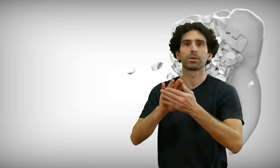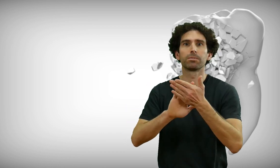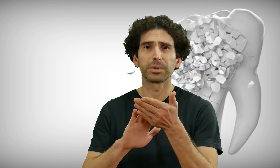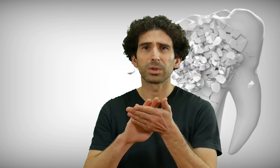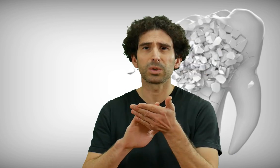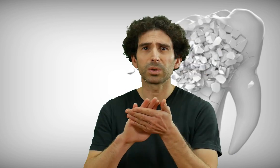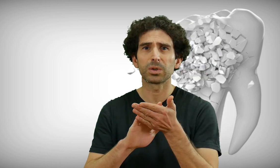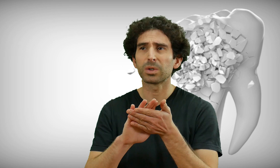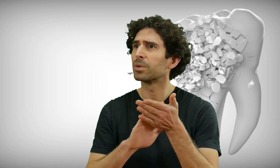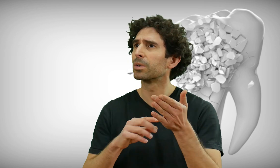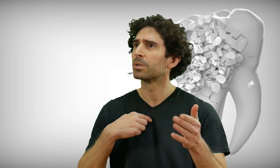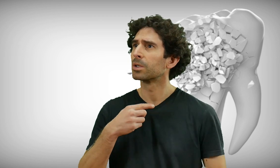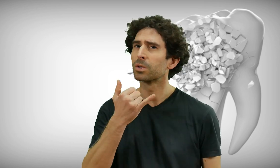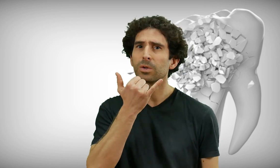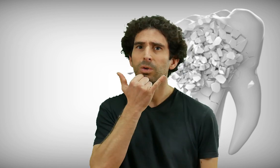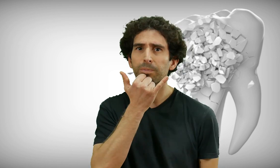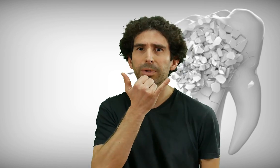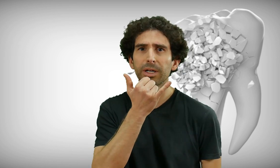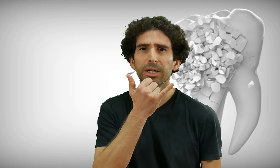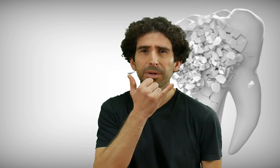Pardon, je me suis trompé.